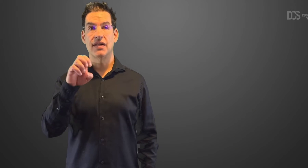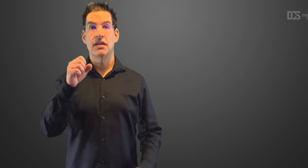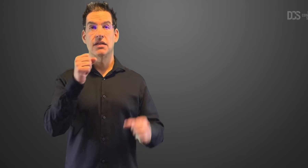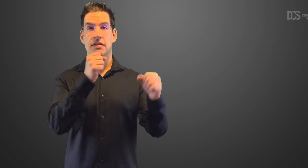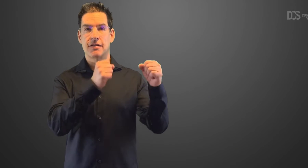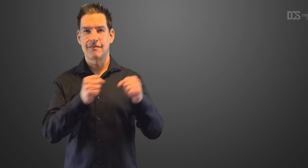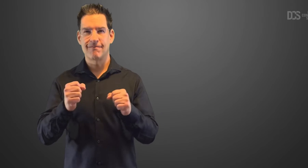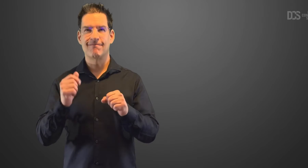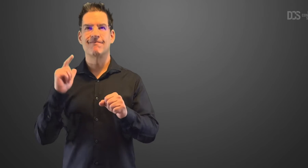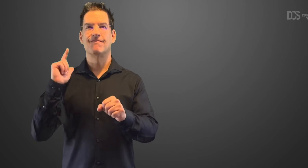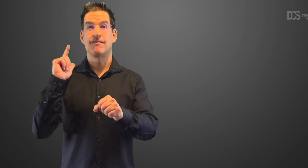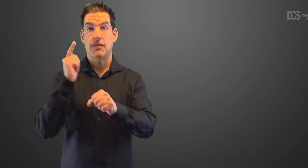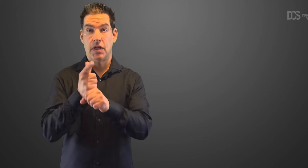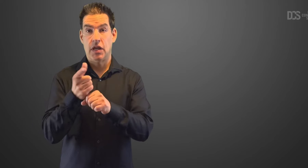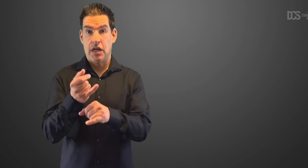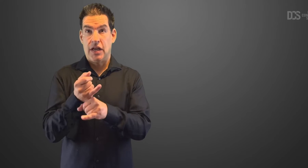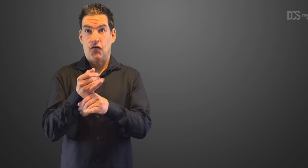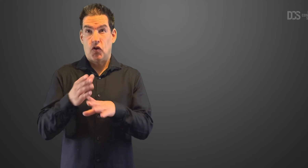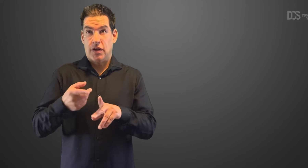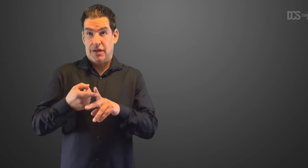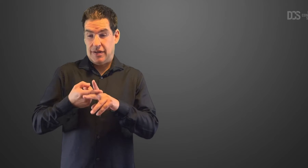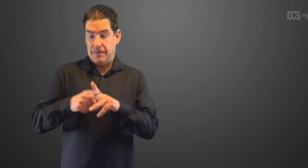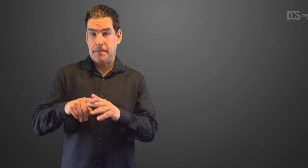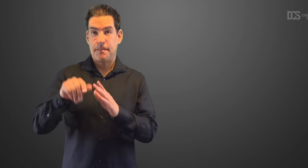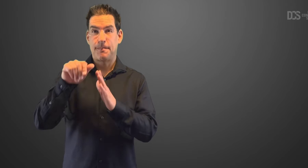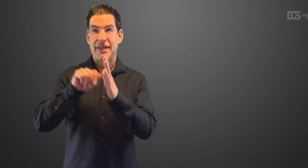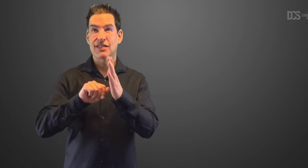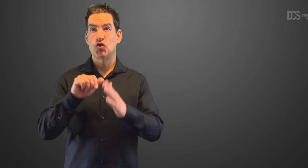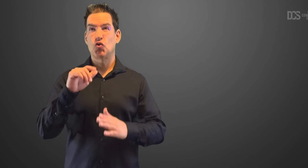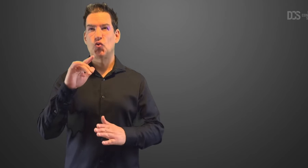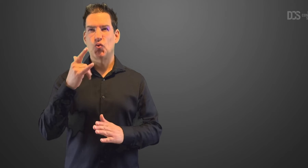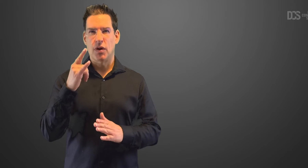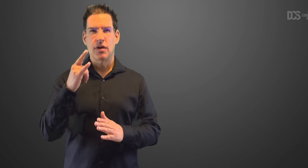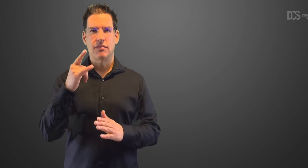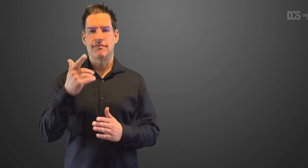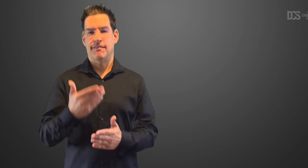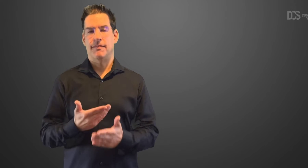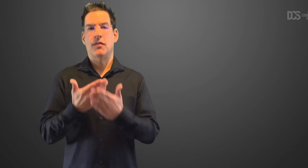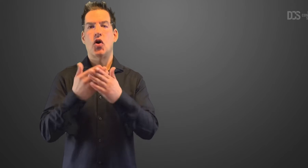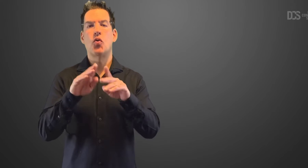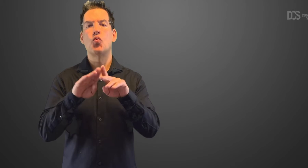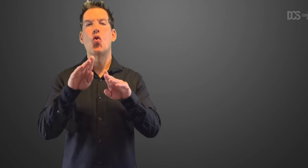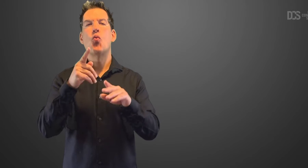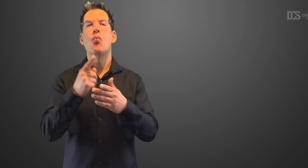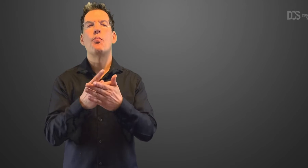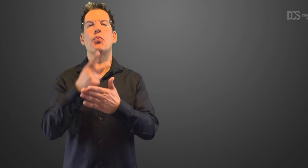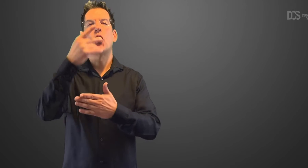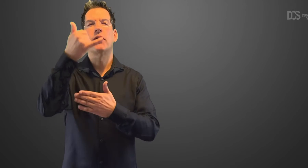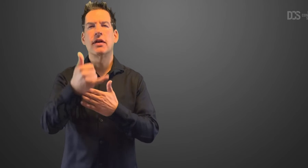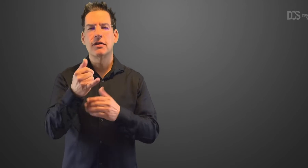Innivee Strategies determinó que su informe inicial del mes de julio fue presentado como un proyecto de "investigación de los hechos",